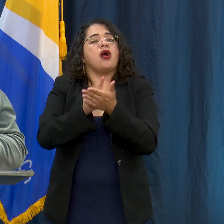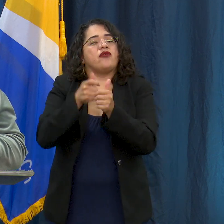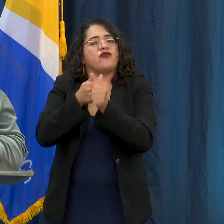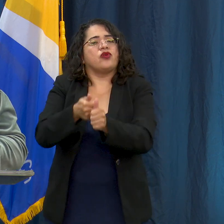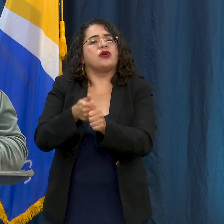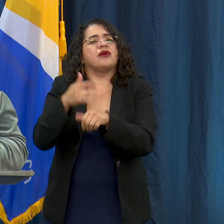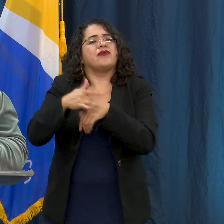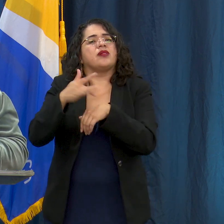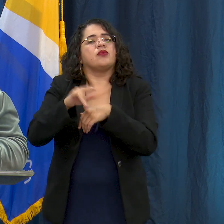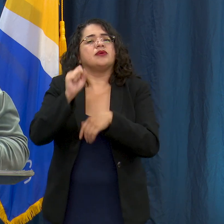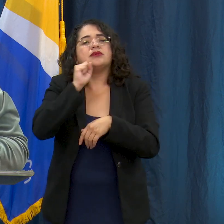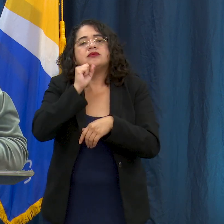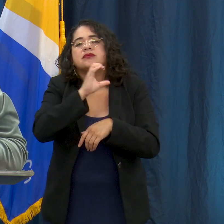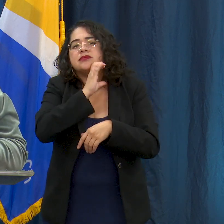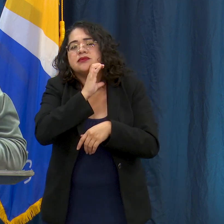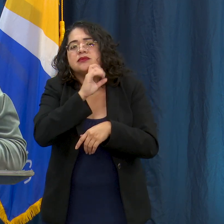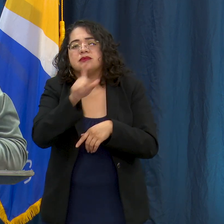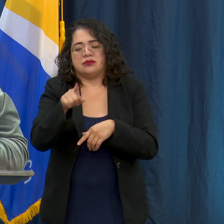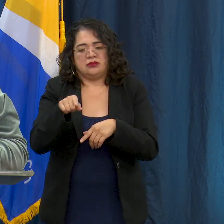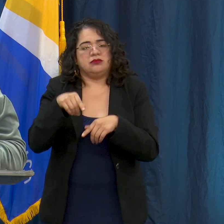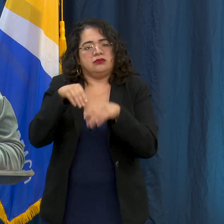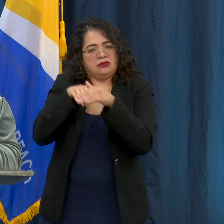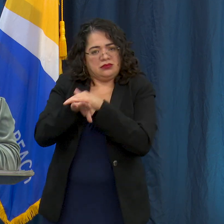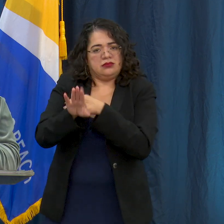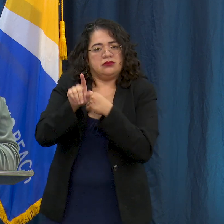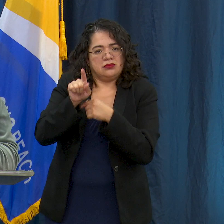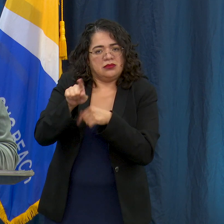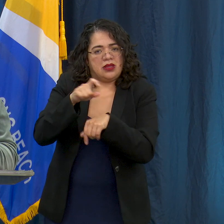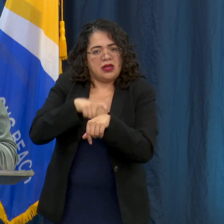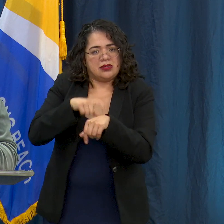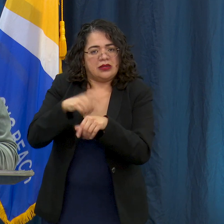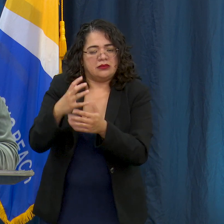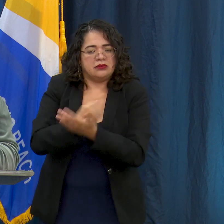stanton ocupada x' como un poco antes de que si eran las tiendas tambien